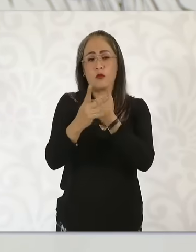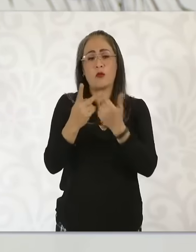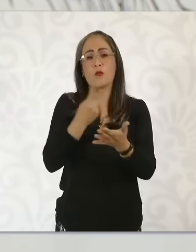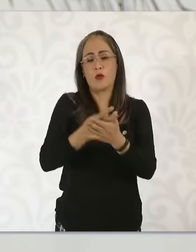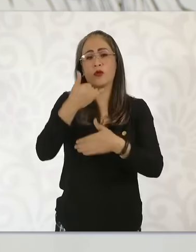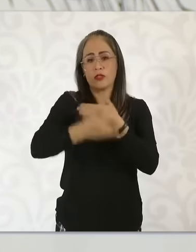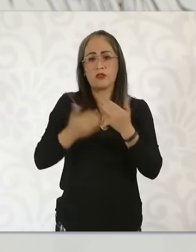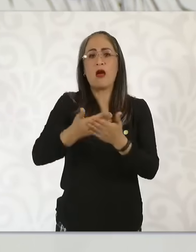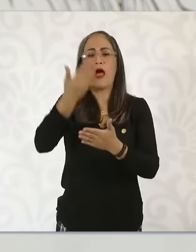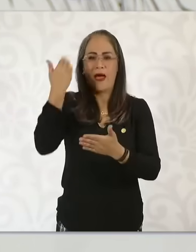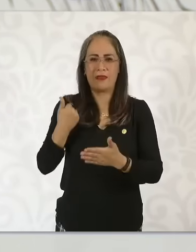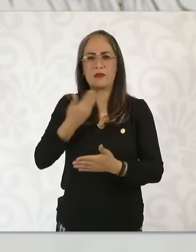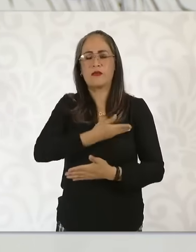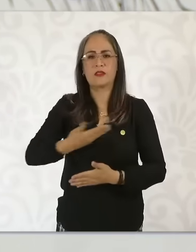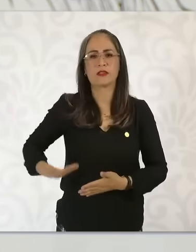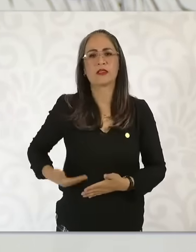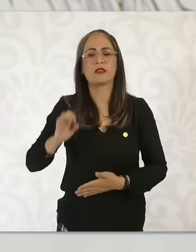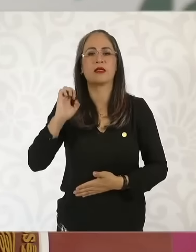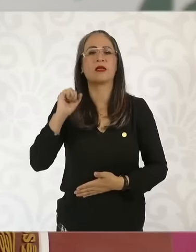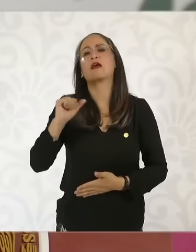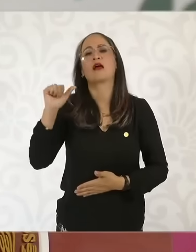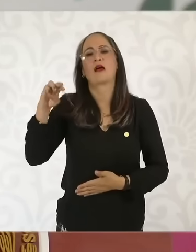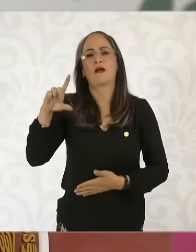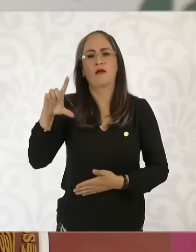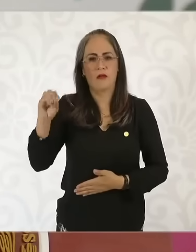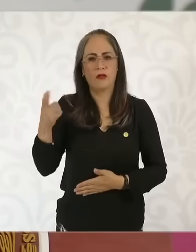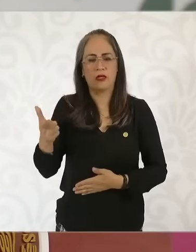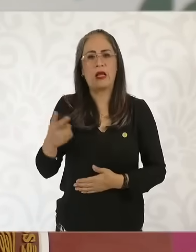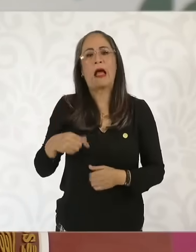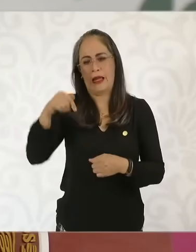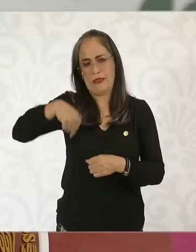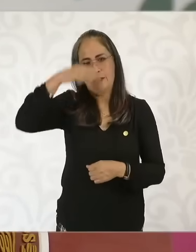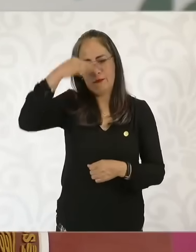del presidente López Obrador, tiene prácticamente todos los permisos en México, incluido el impacto